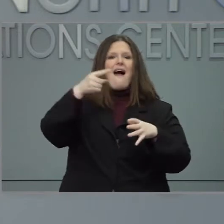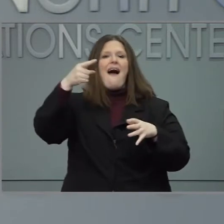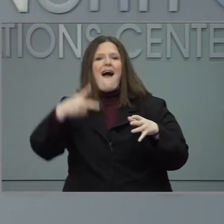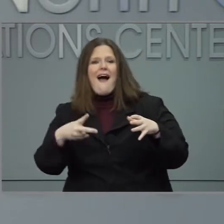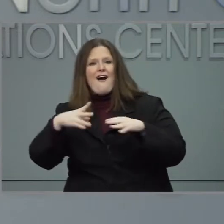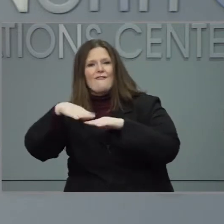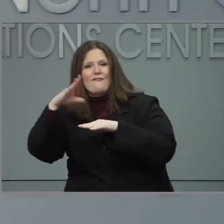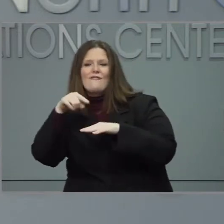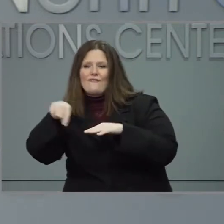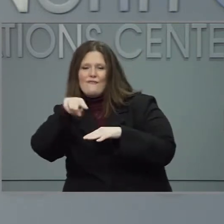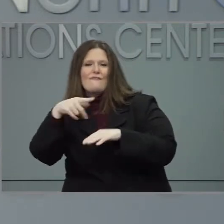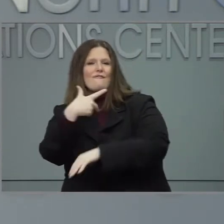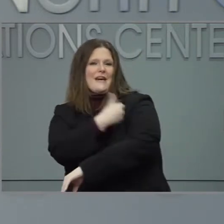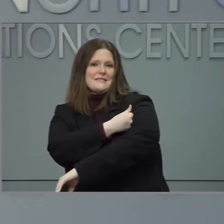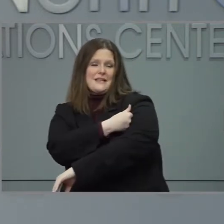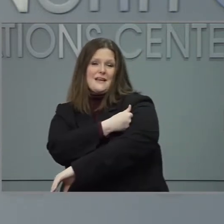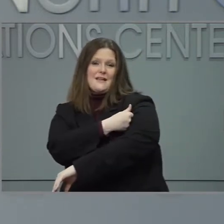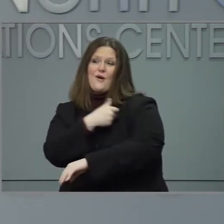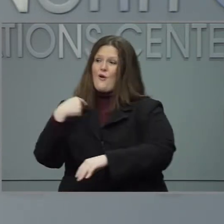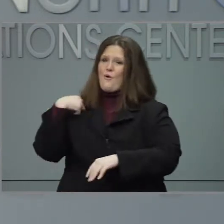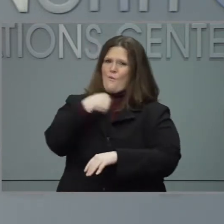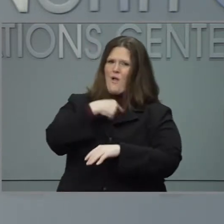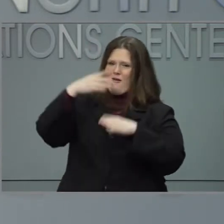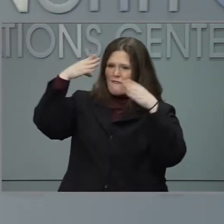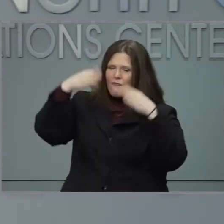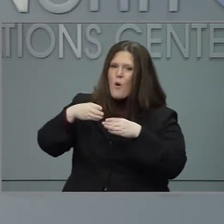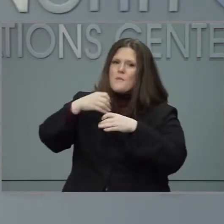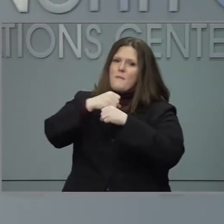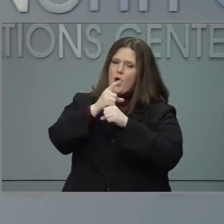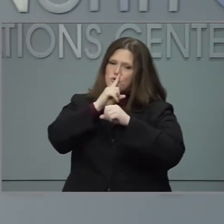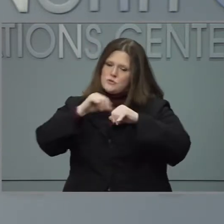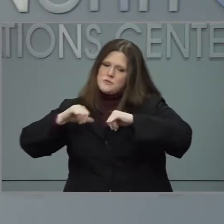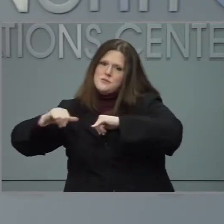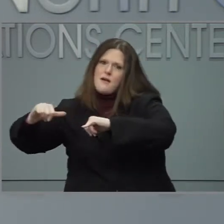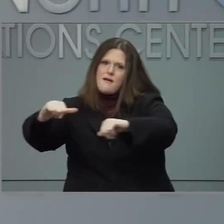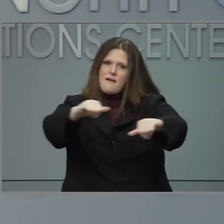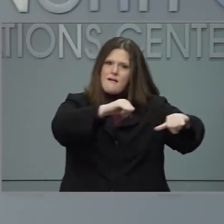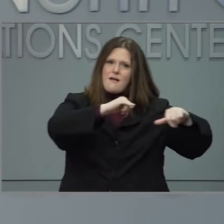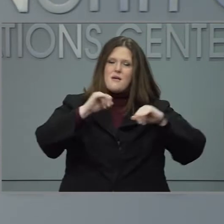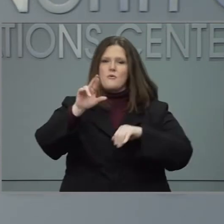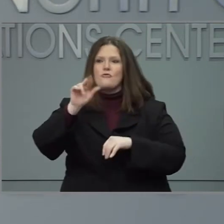estamos trabajando para asegurarnos que los índices de vacunación, porque así y etnia